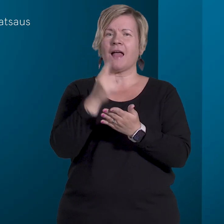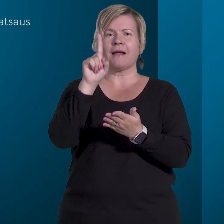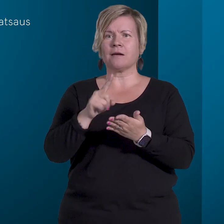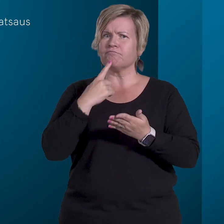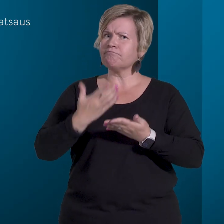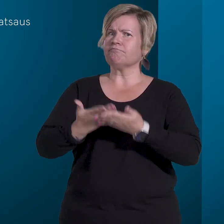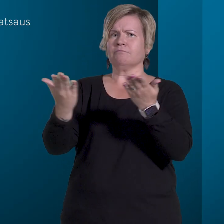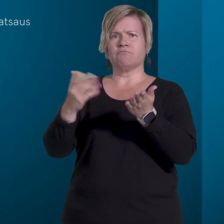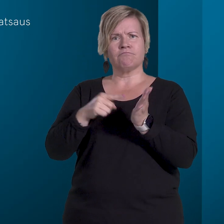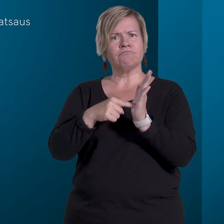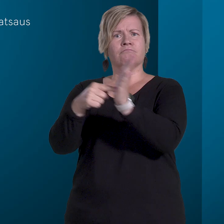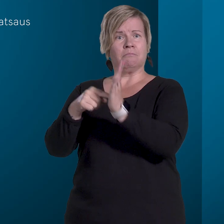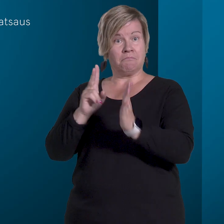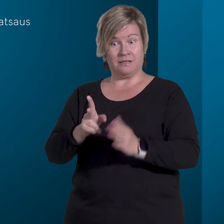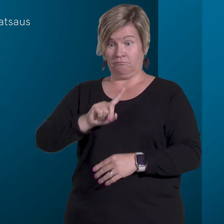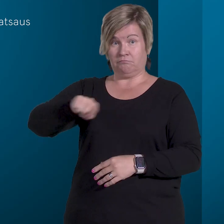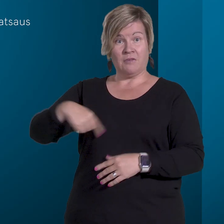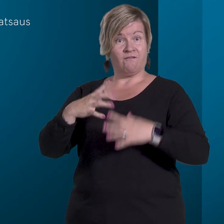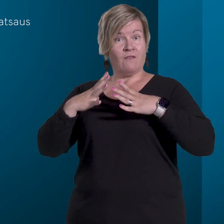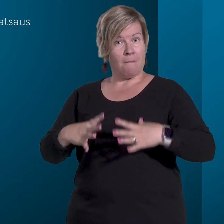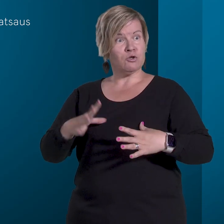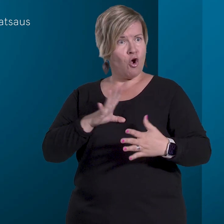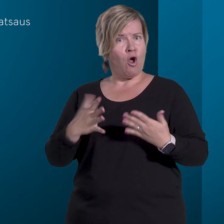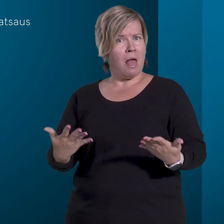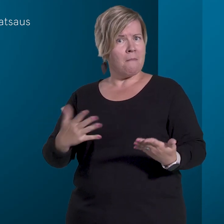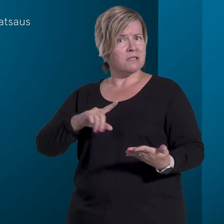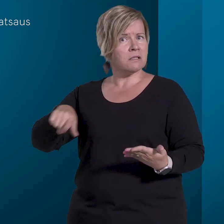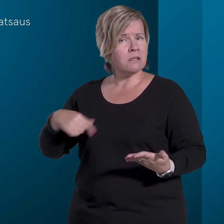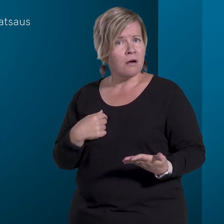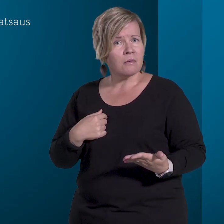jonka tärkein viesti on se, että me vammaiset olemme olemassa.